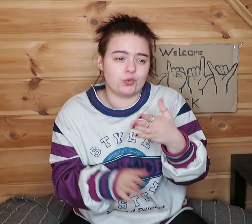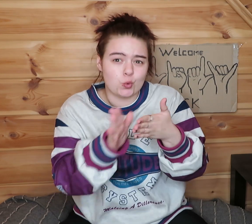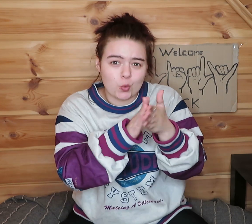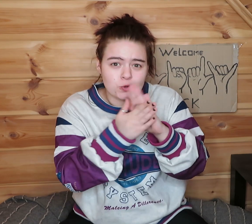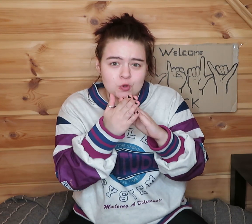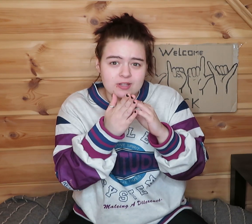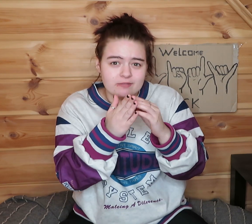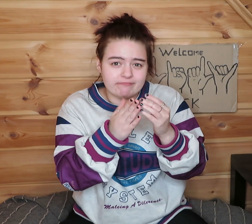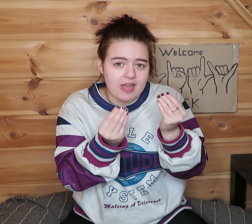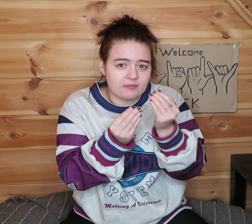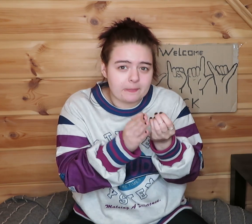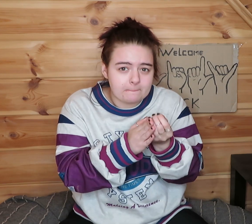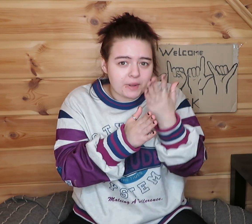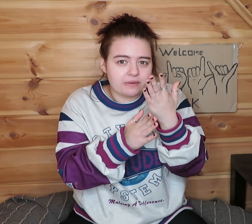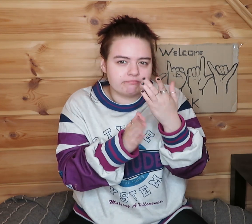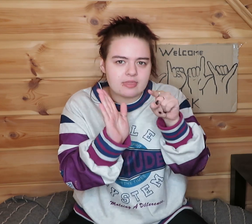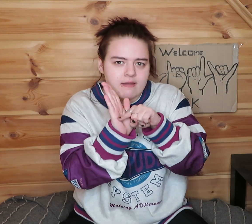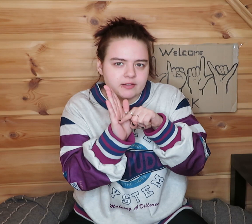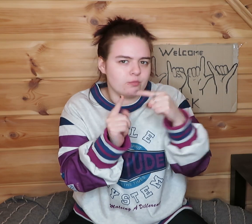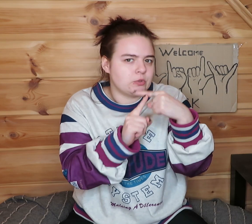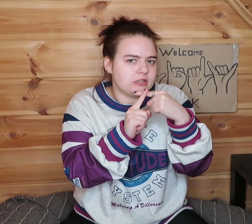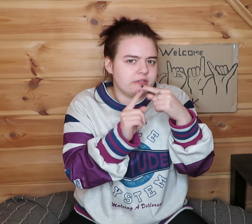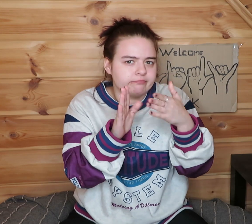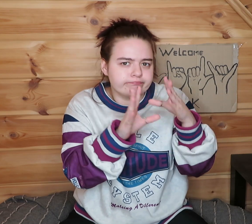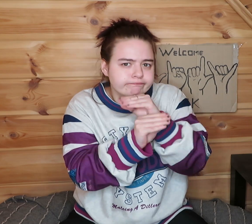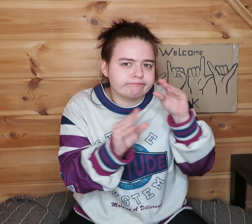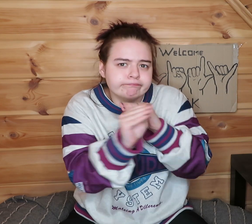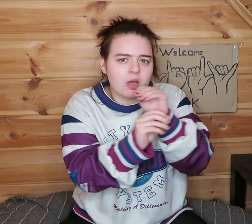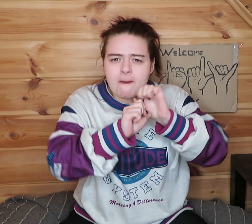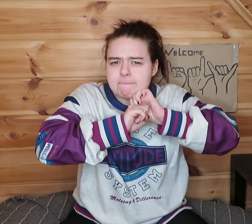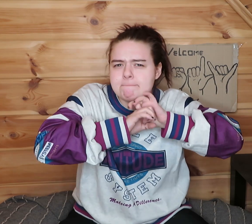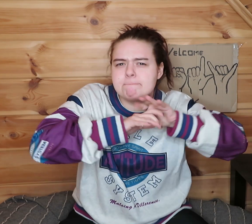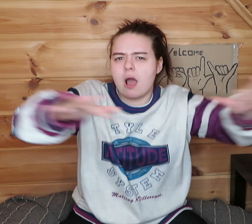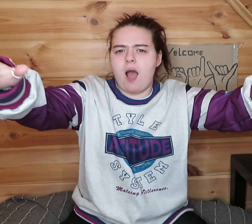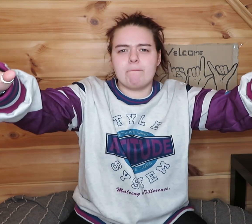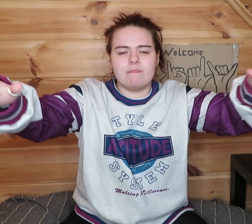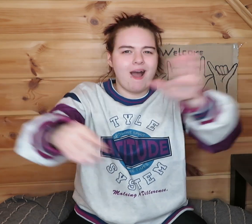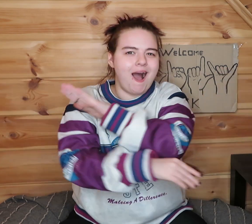wenn es Neuigkeiten positiv oder negativ in der Community gibt, es sich rasant ausbreitet.